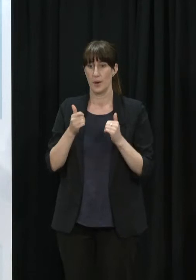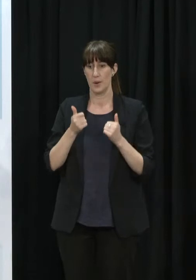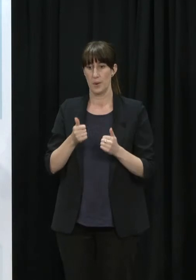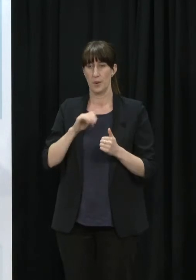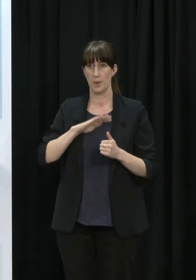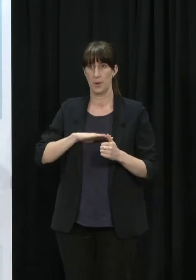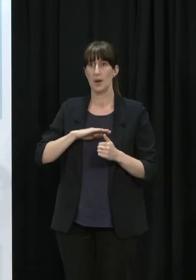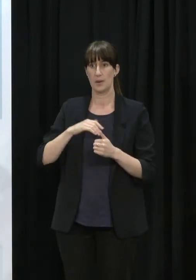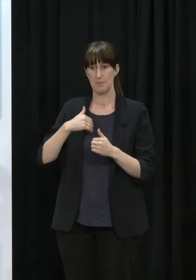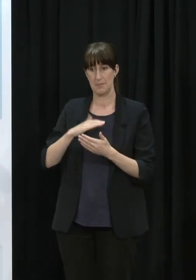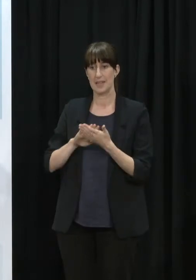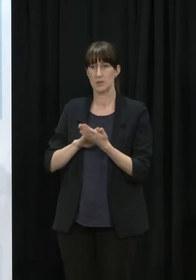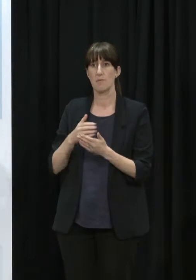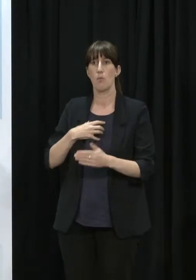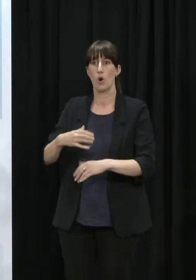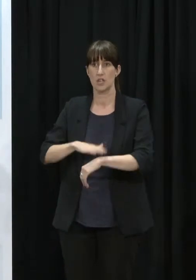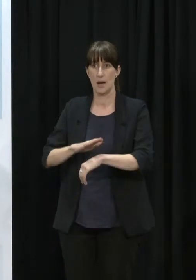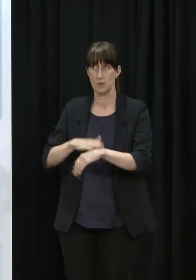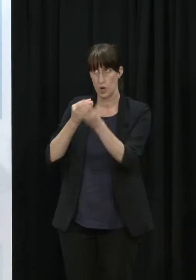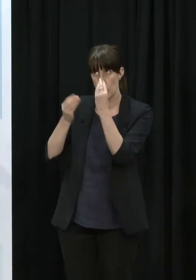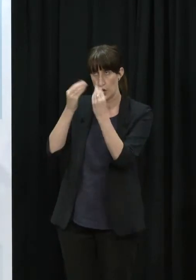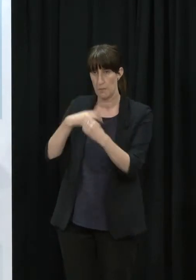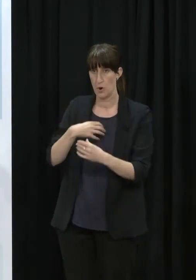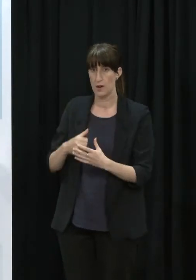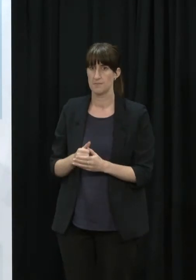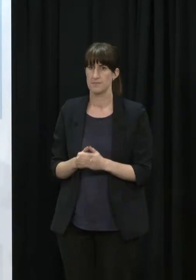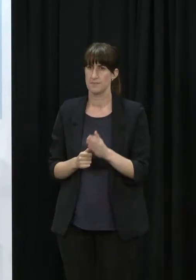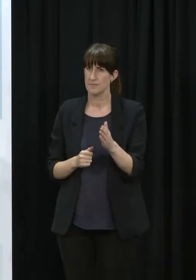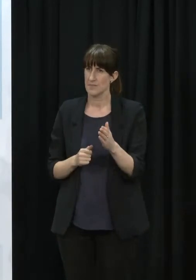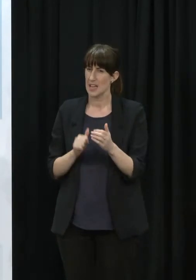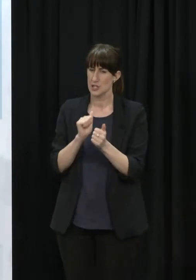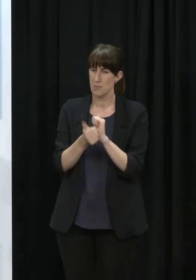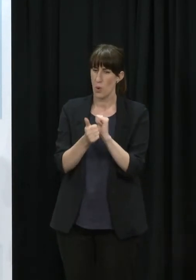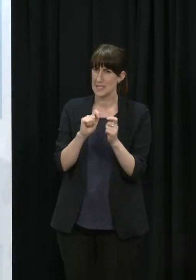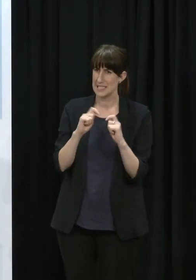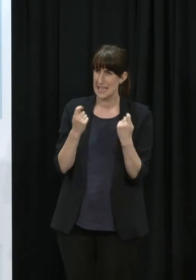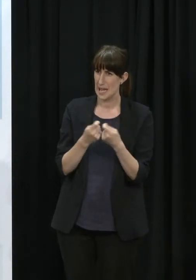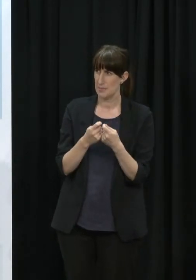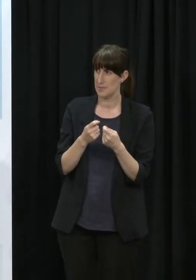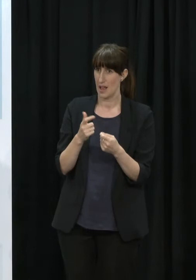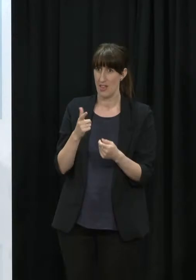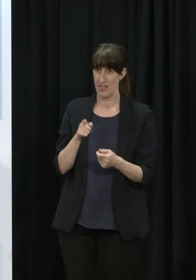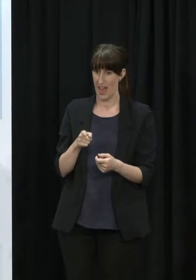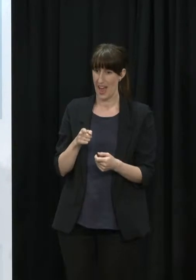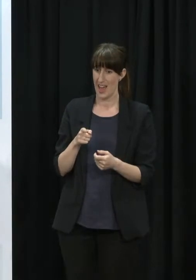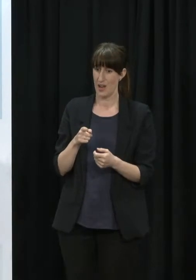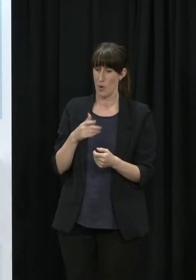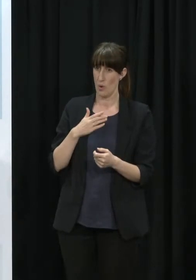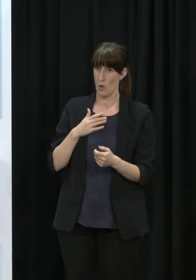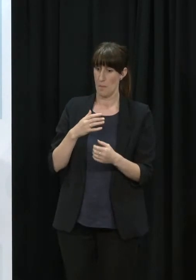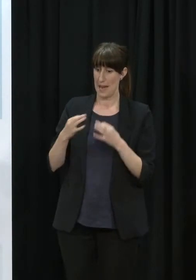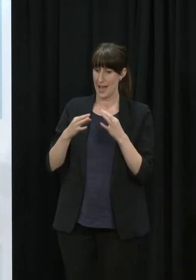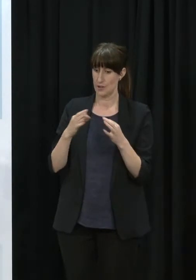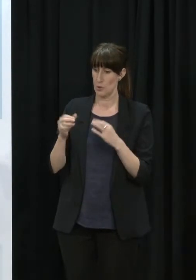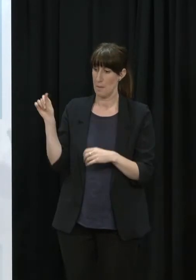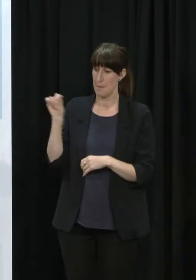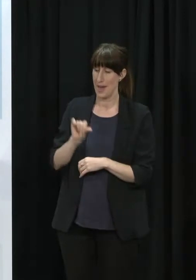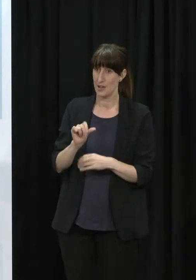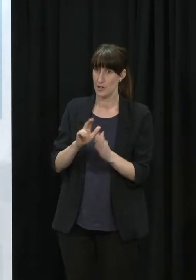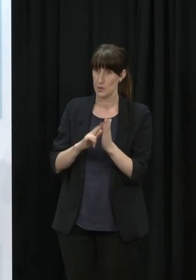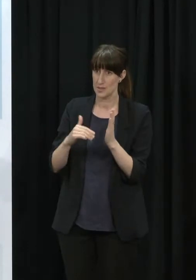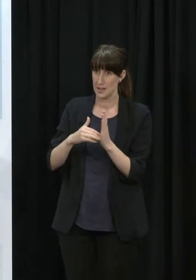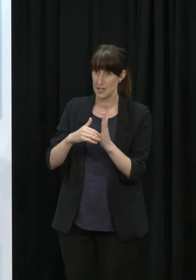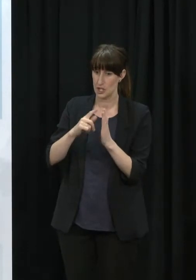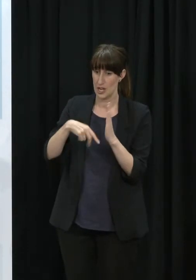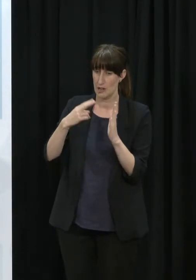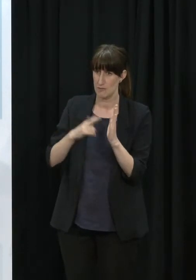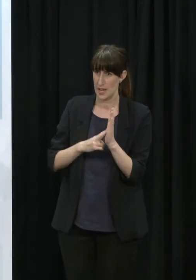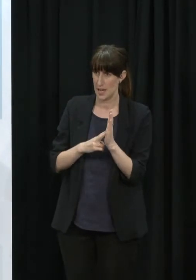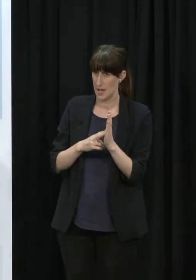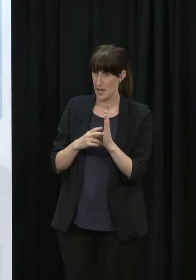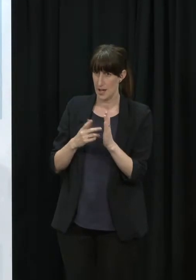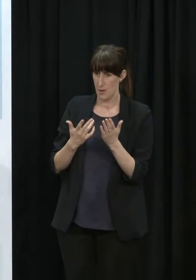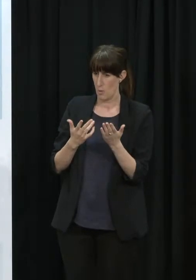tatou i Niu Tireni he ra e pai